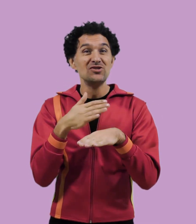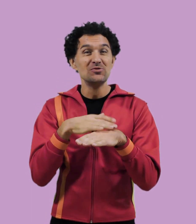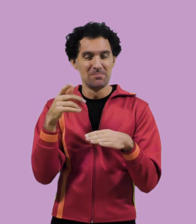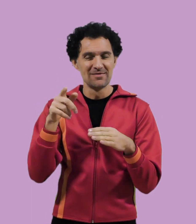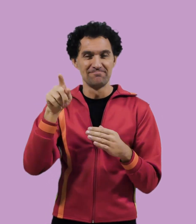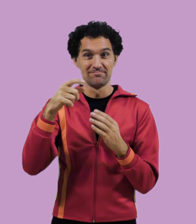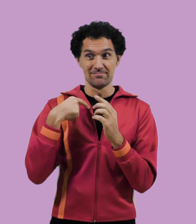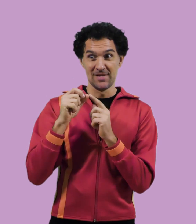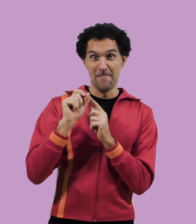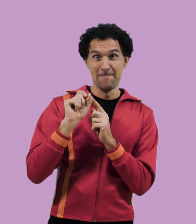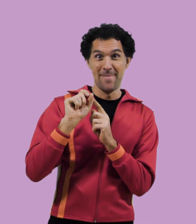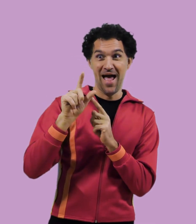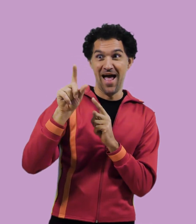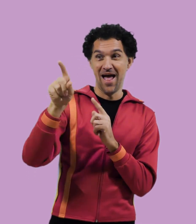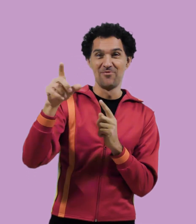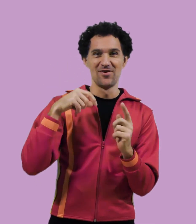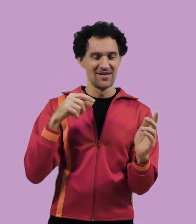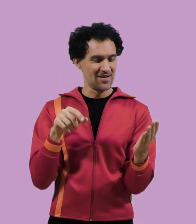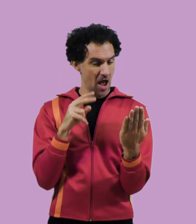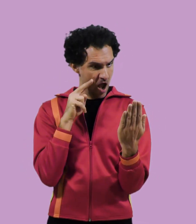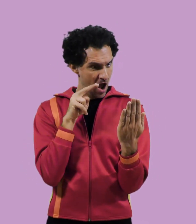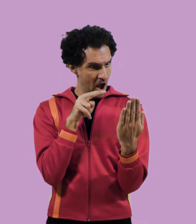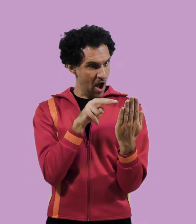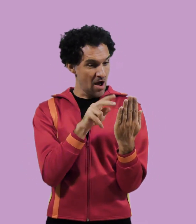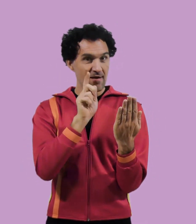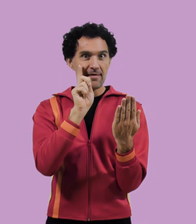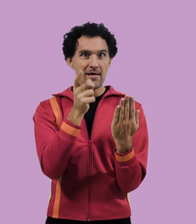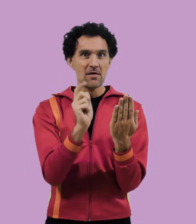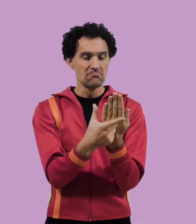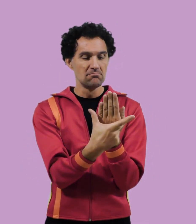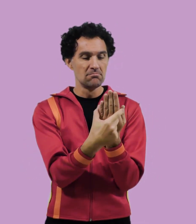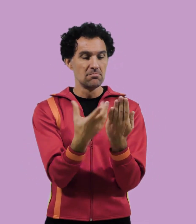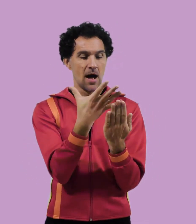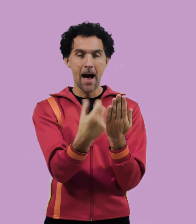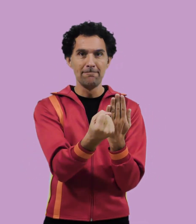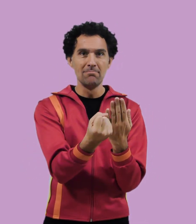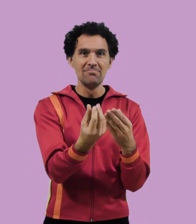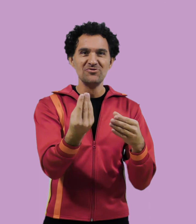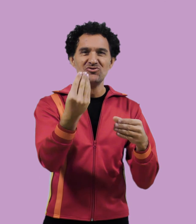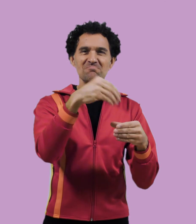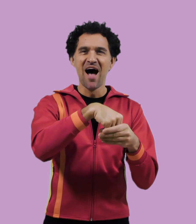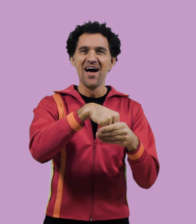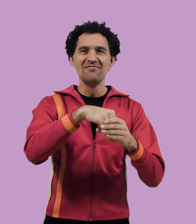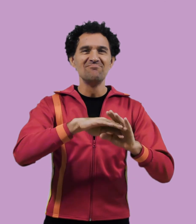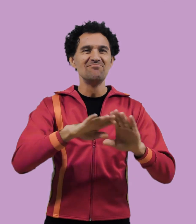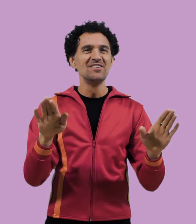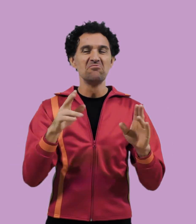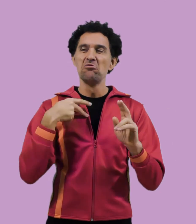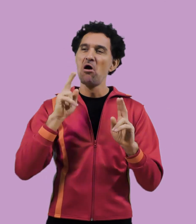Man kann zB einen Screen-Shot machen und speichern.